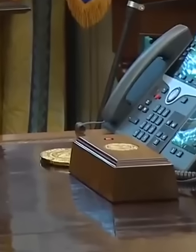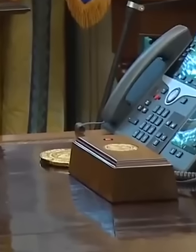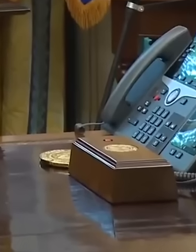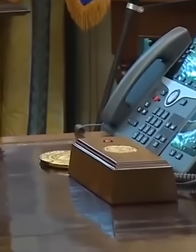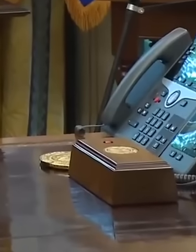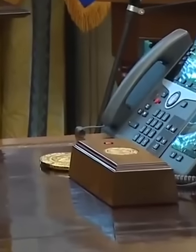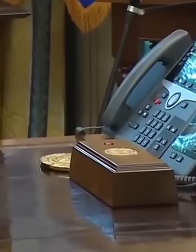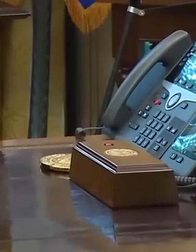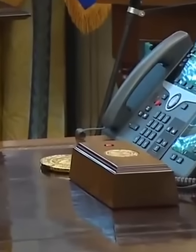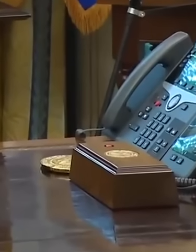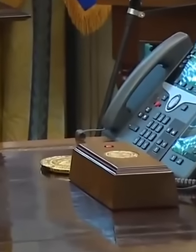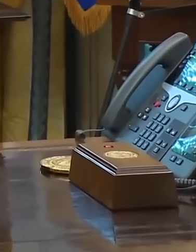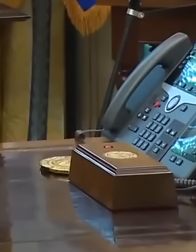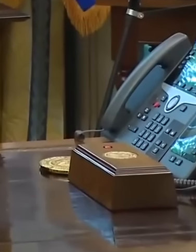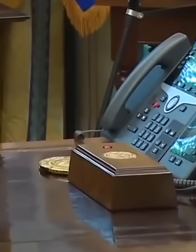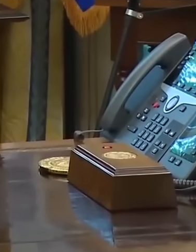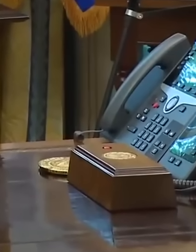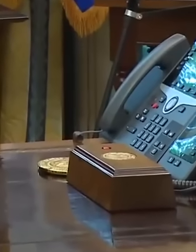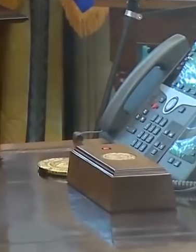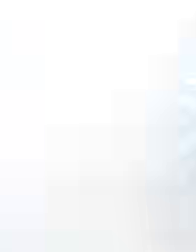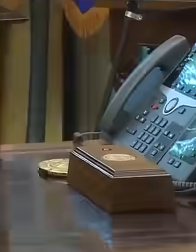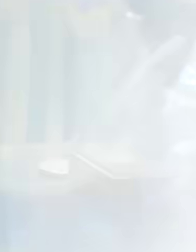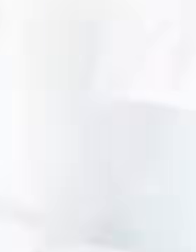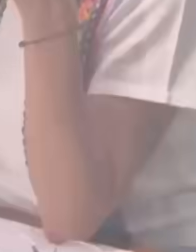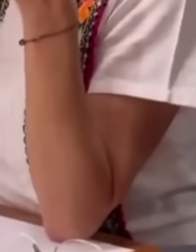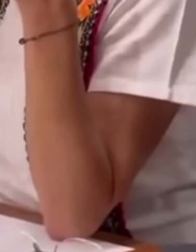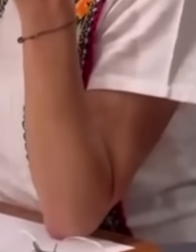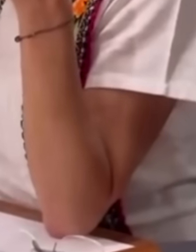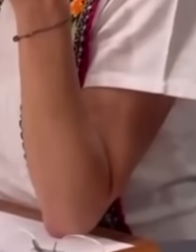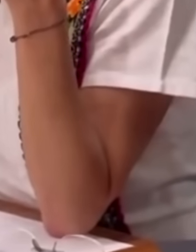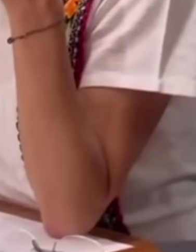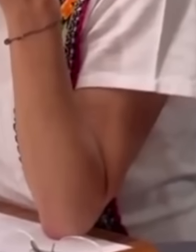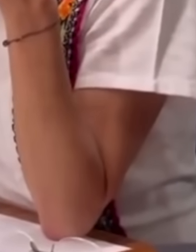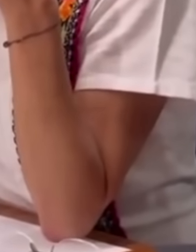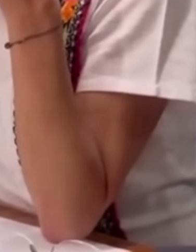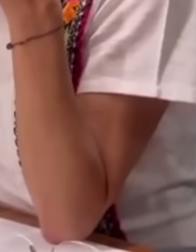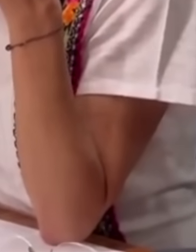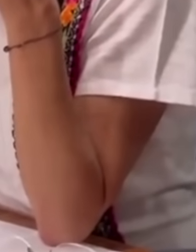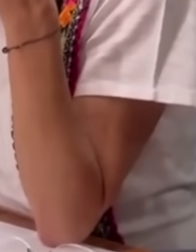Unidos, Donald Trump, la presidenta Claudia Shabown, resaltó que con el acuerdo alcanzado los